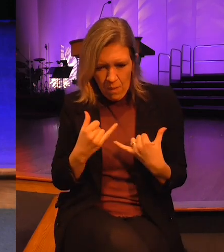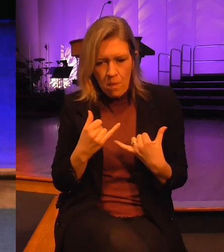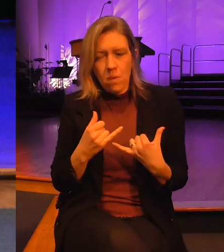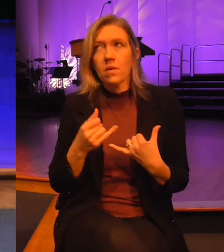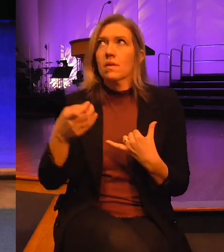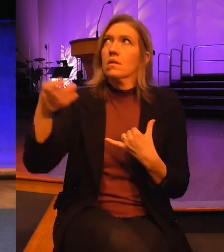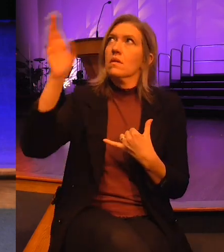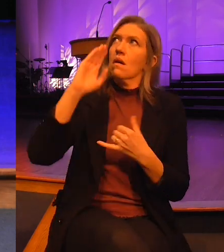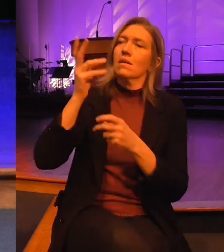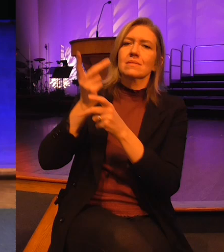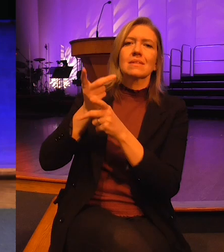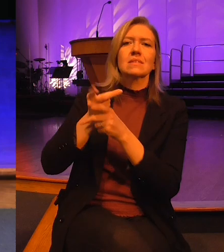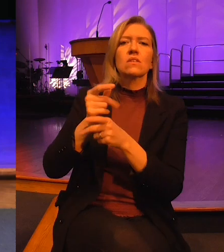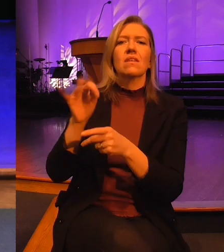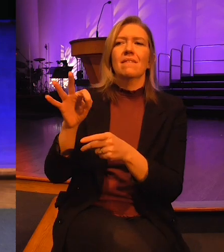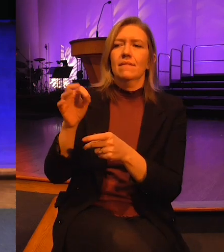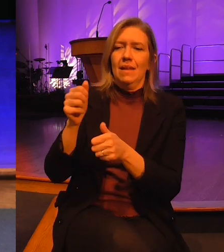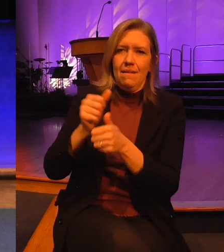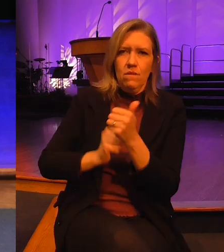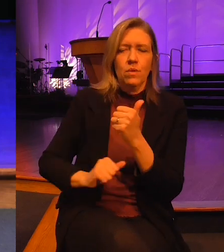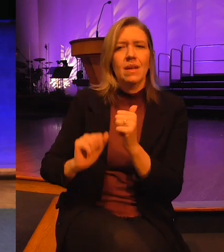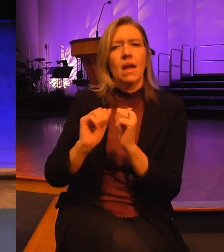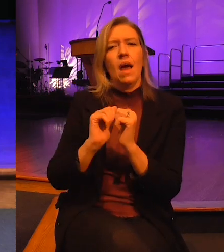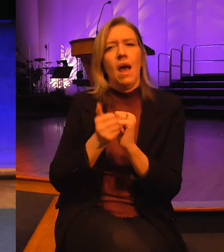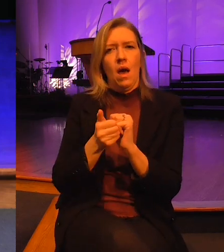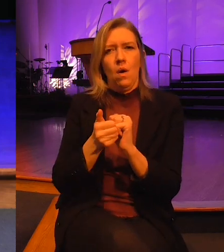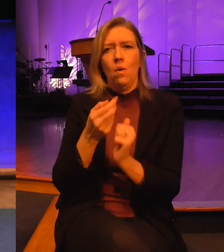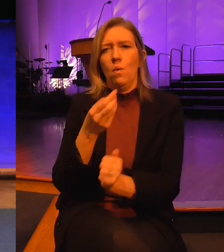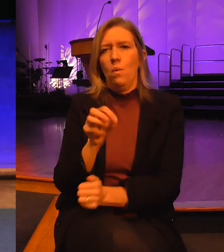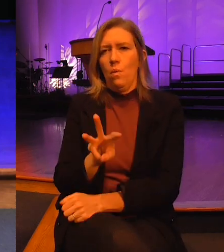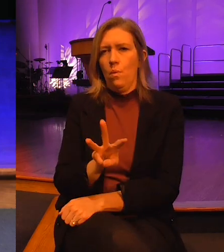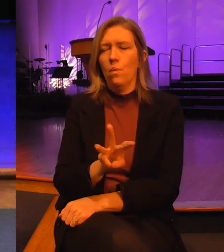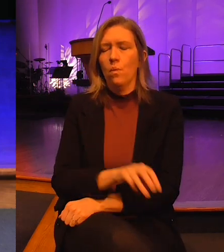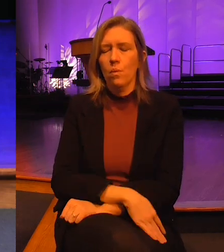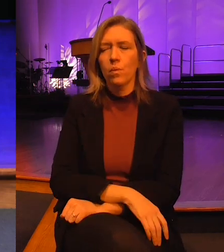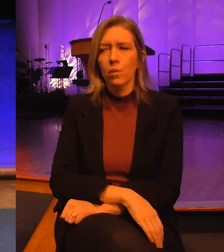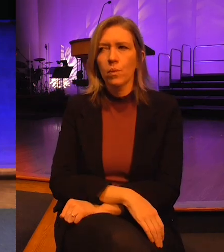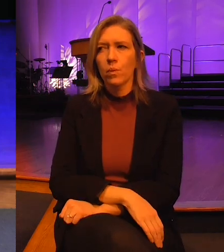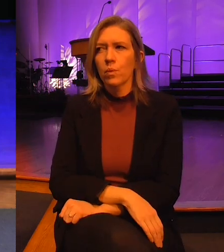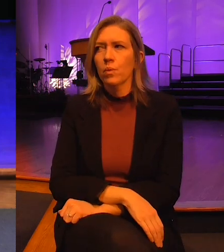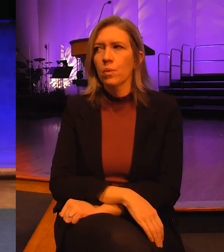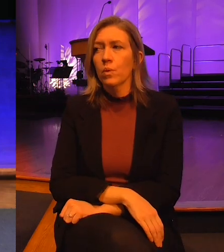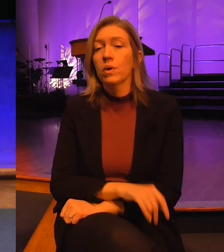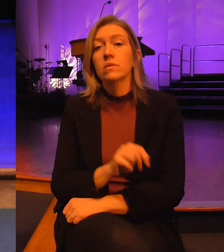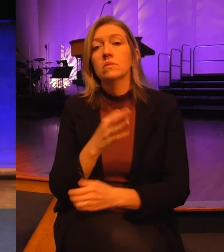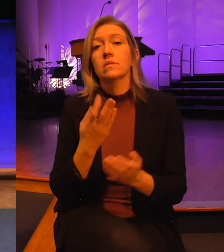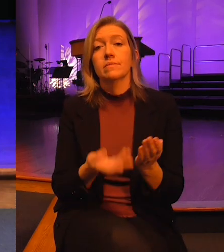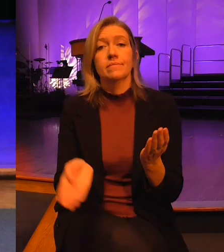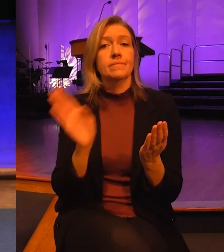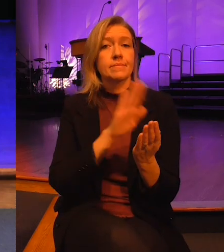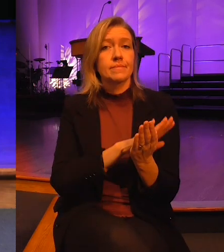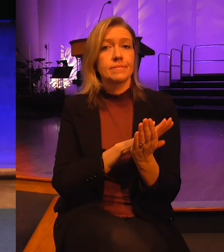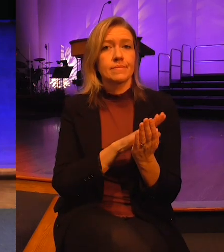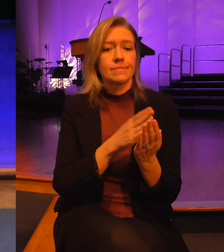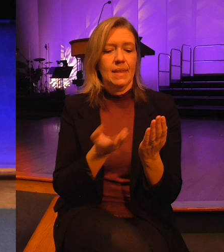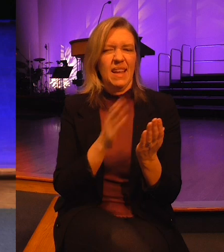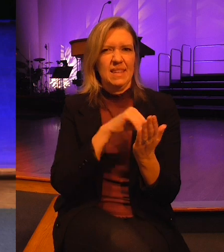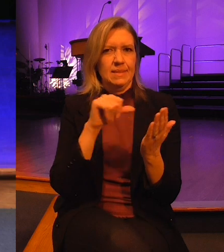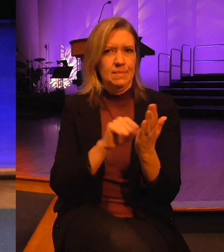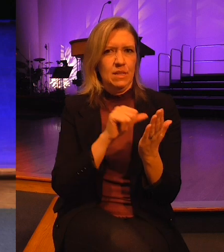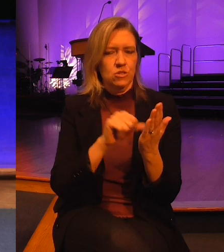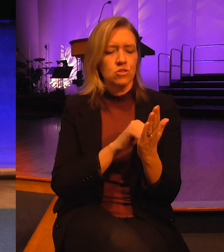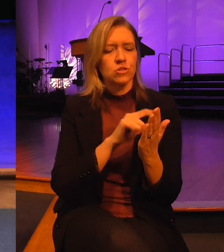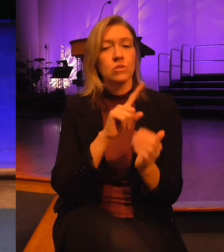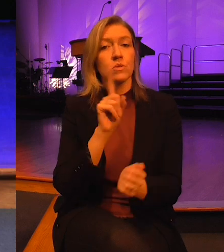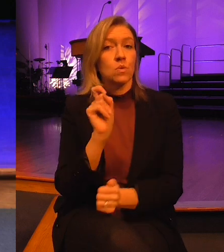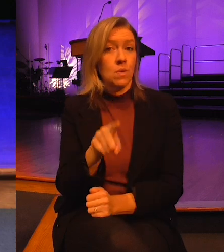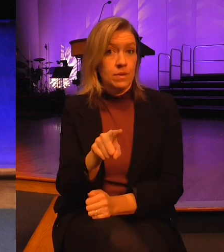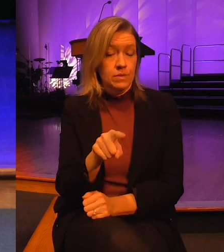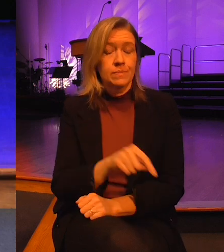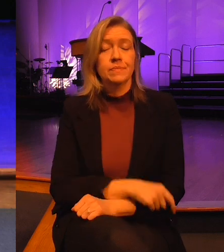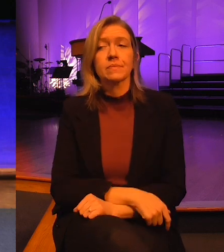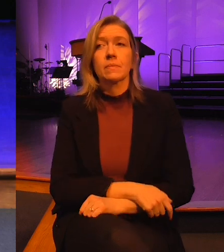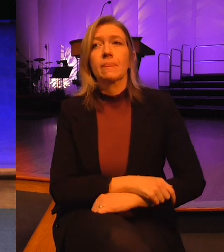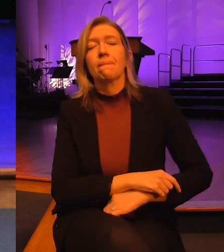cómo así si tú si giras la pagina uh la siguiente pregunta es como puedo limitar